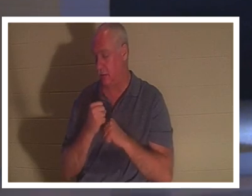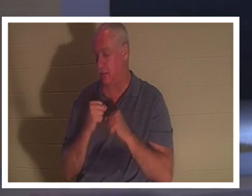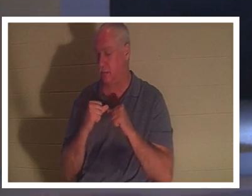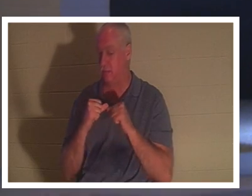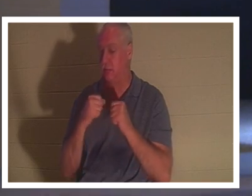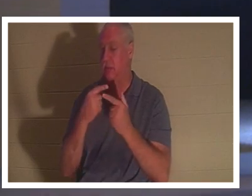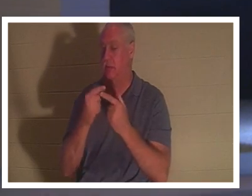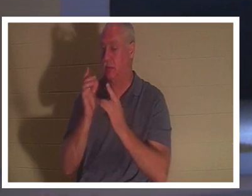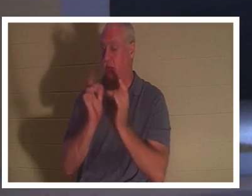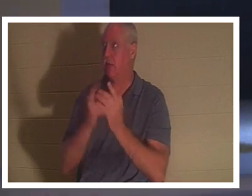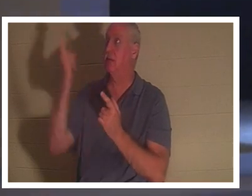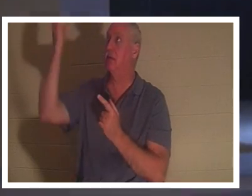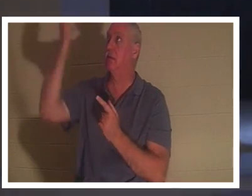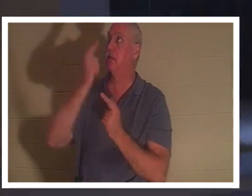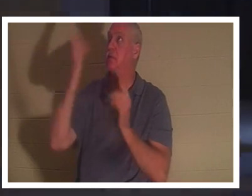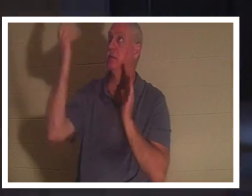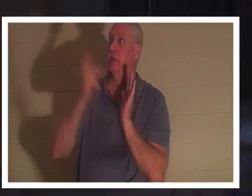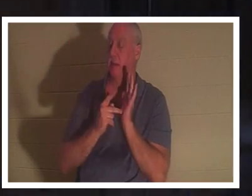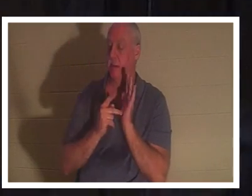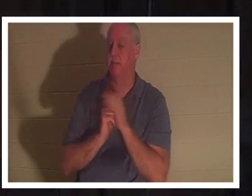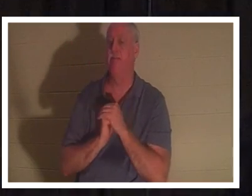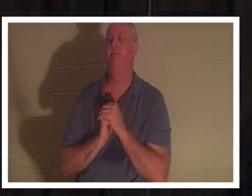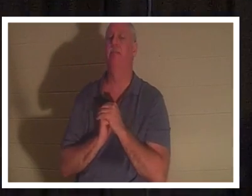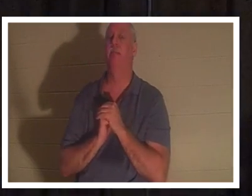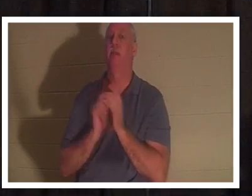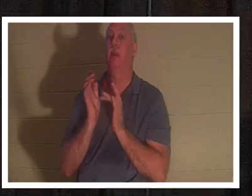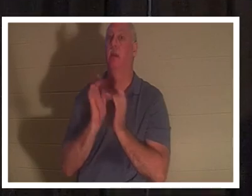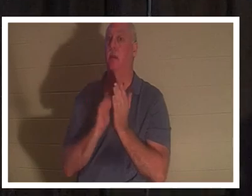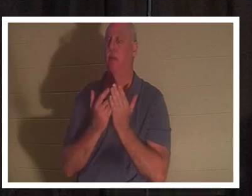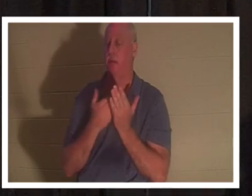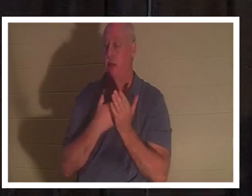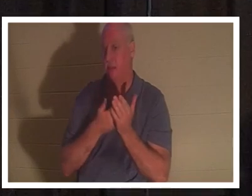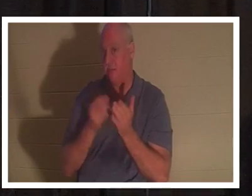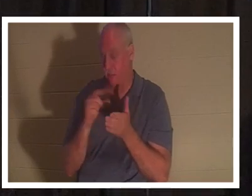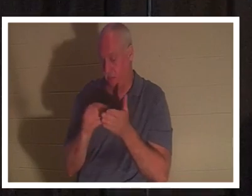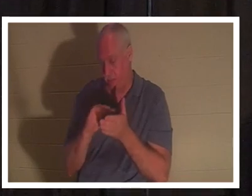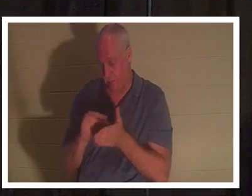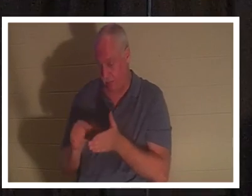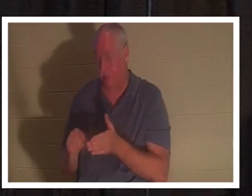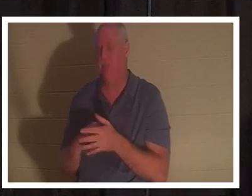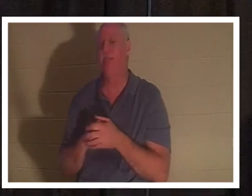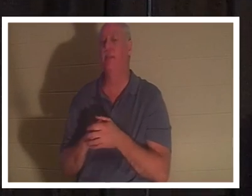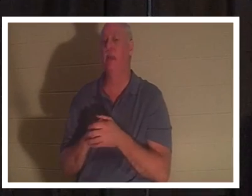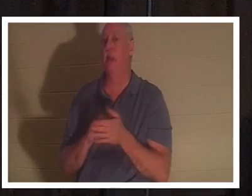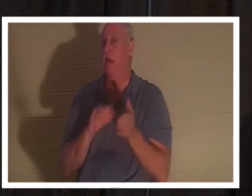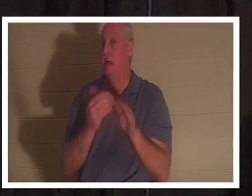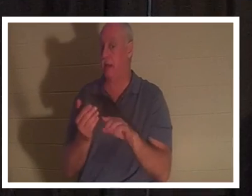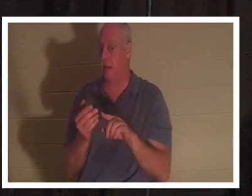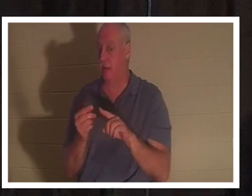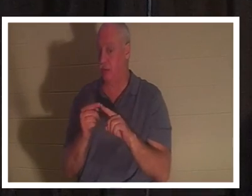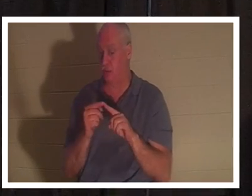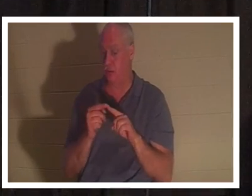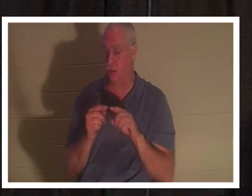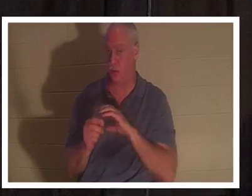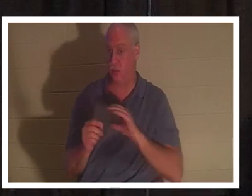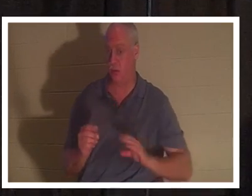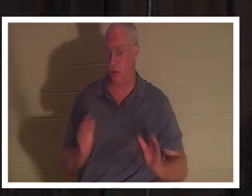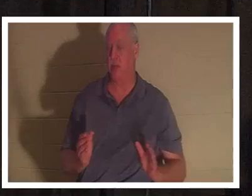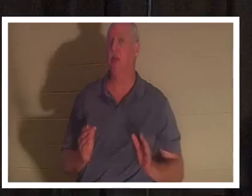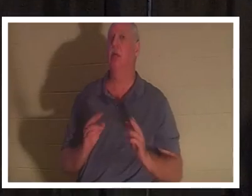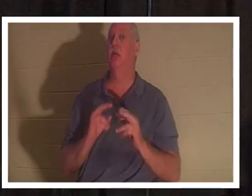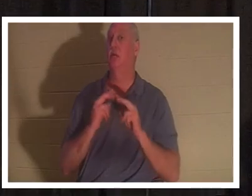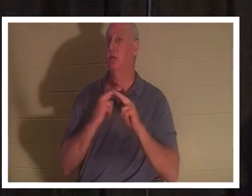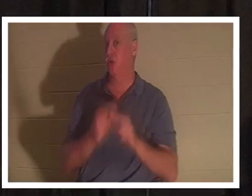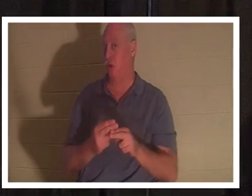In der Bibel gibt es einige Passagen, in denen der Tod eines Christen „Schlaf“ genannt wird. Schlagen Sie zum Beispiel